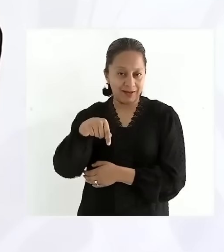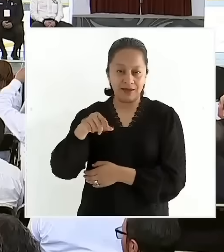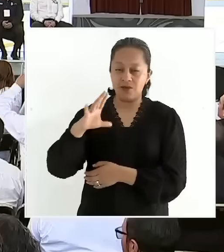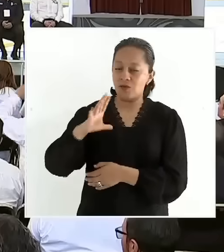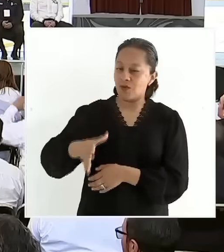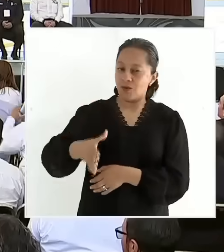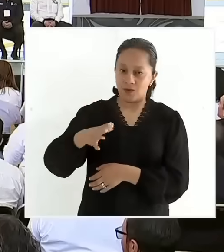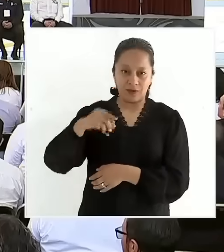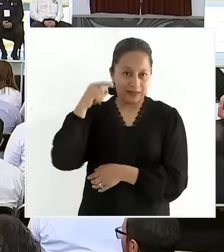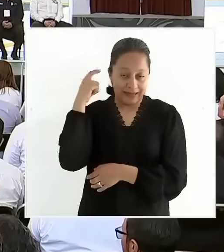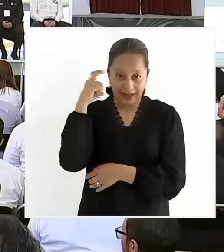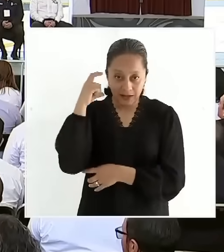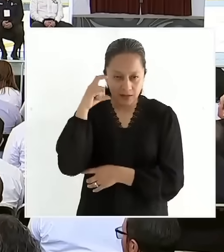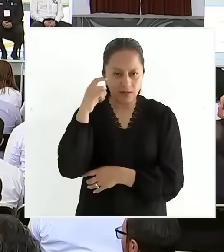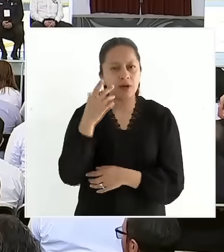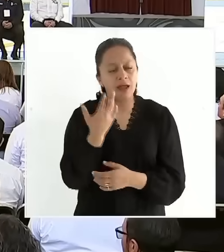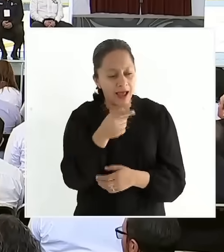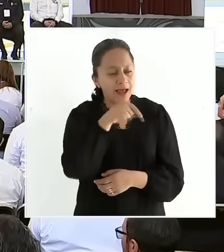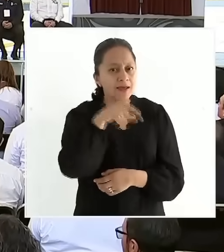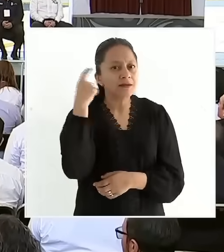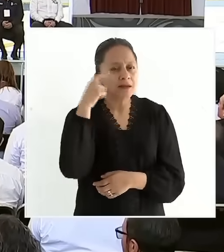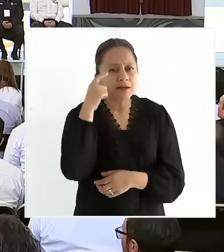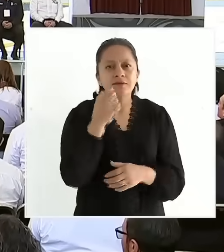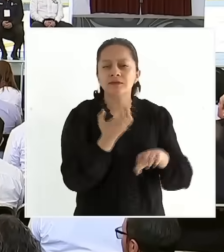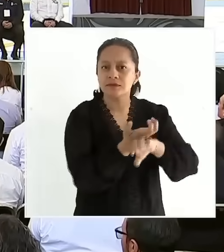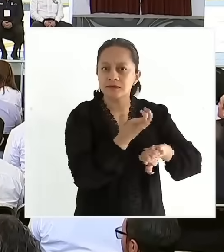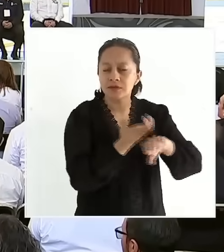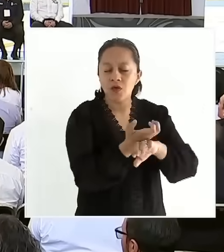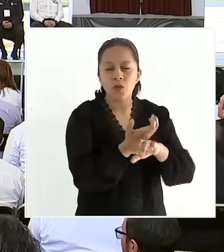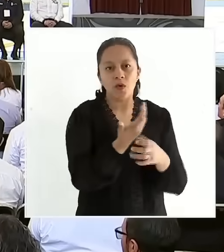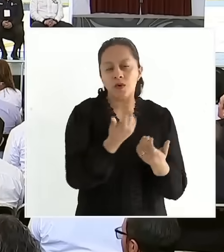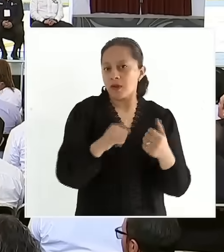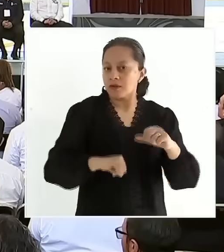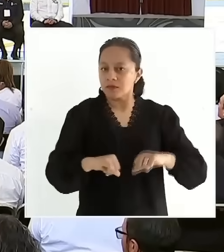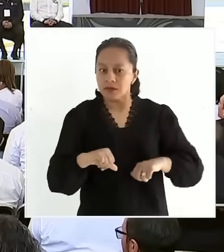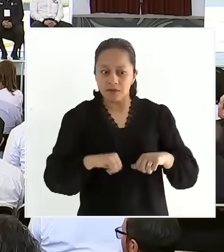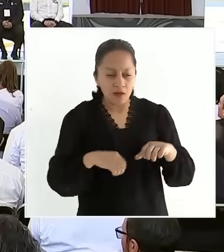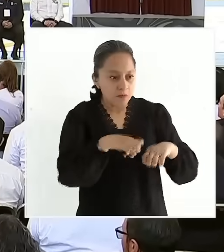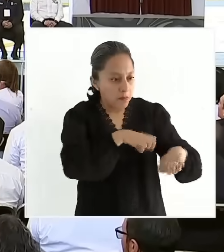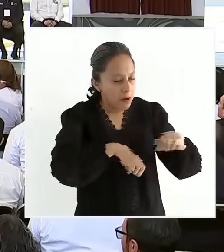que tenemos en Querétaro. Querétaro es un estado muy activo empresarialmente. Somos el primer